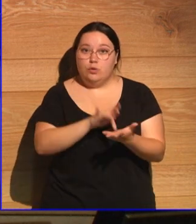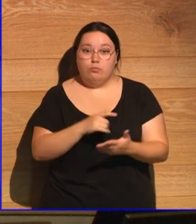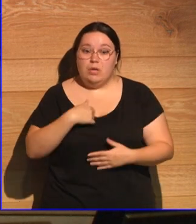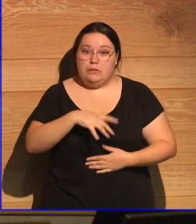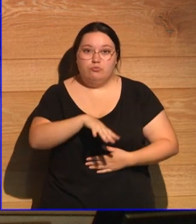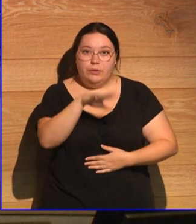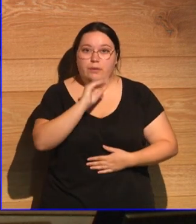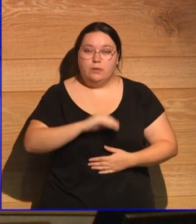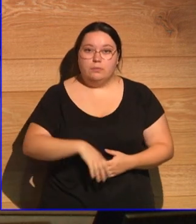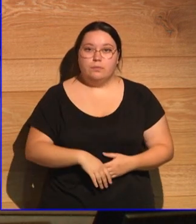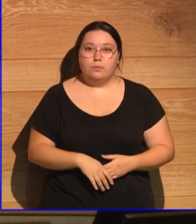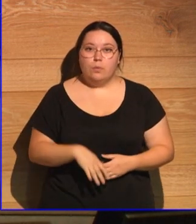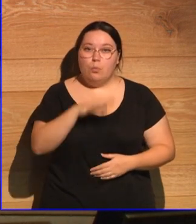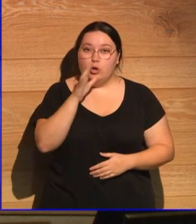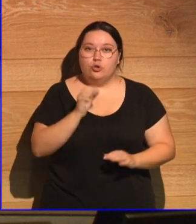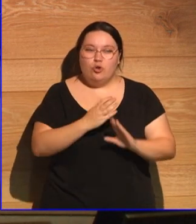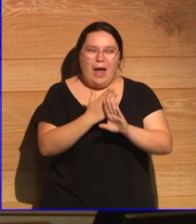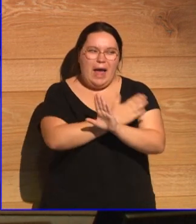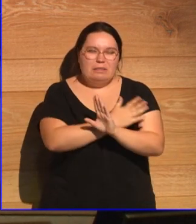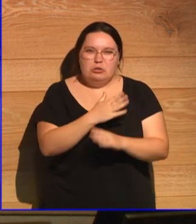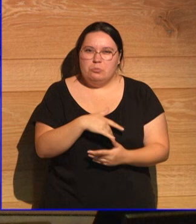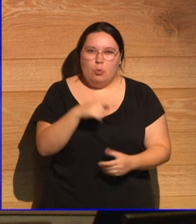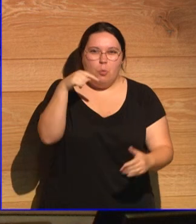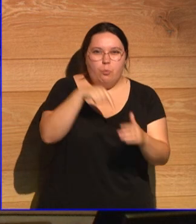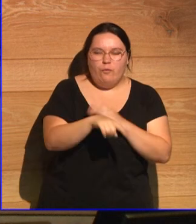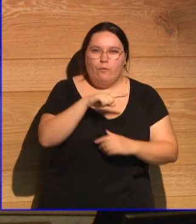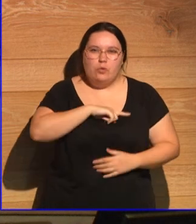la razón por la cual antes nunca había sentido tan fuerte